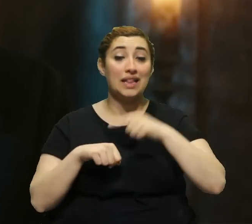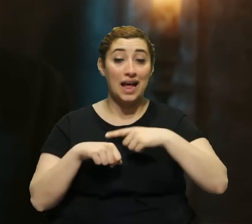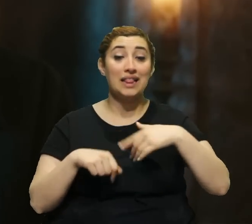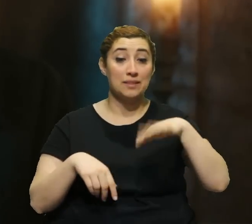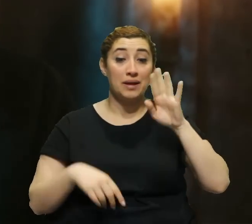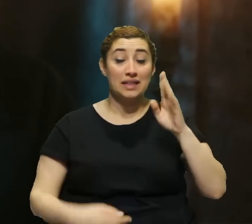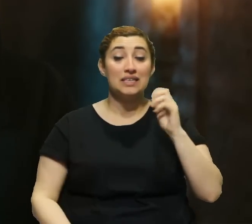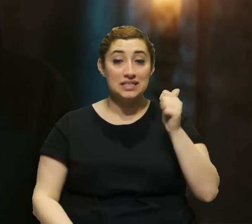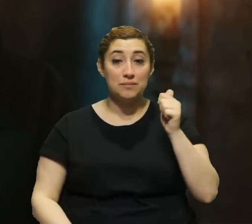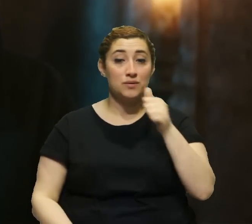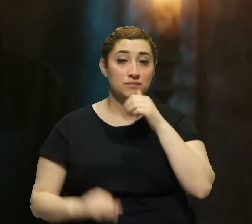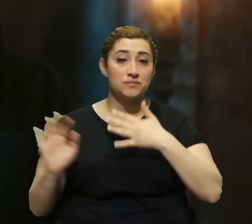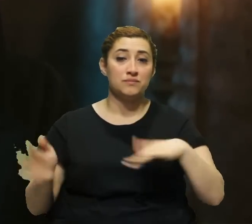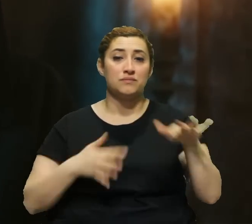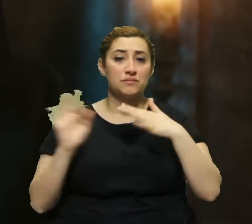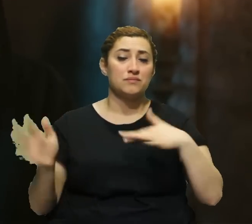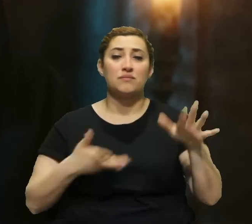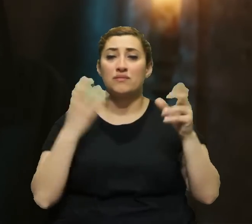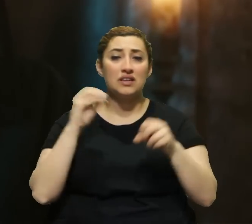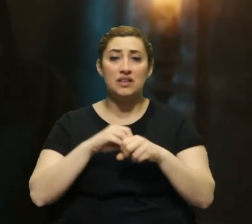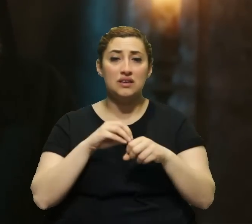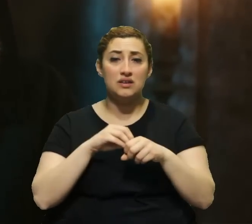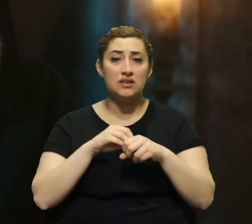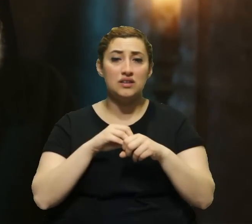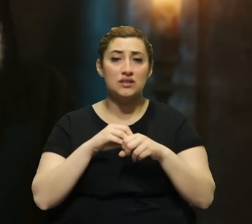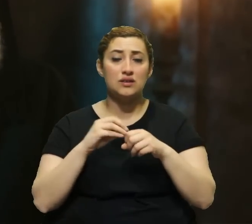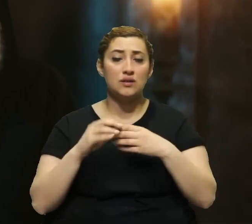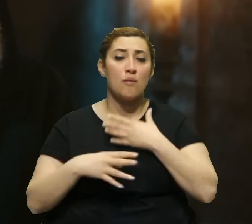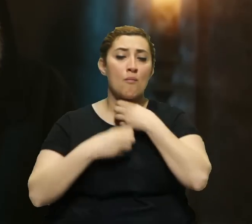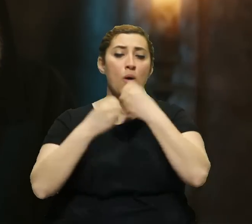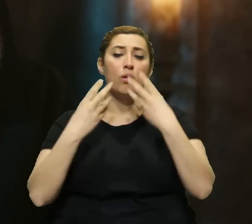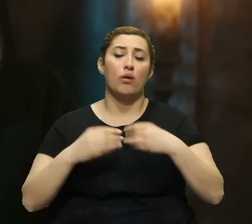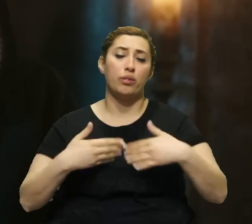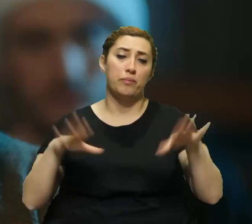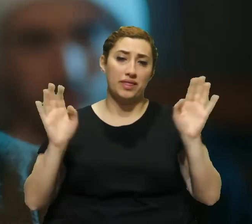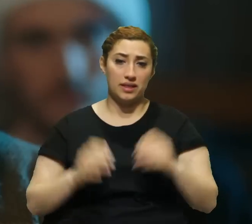...tufanın dalgaları arasında boğuldu gitti.